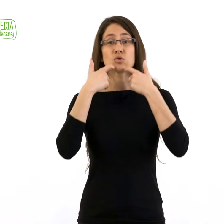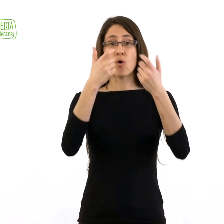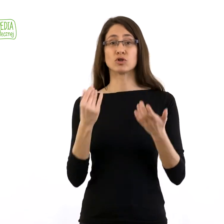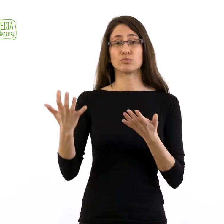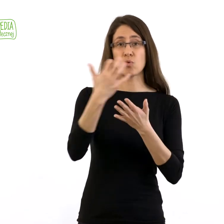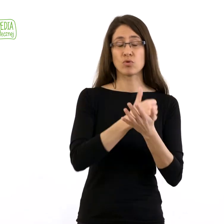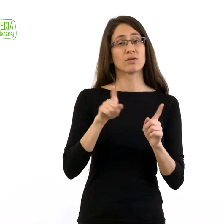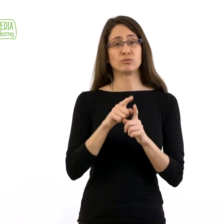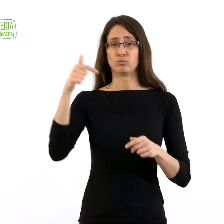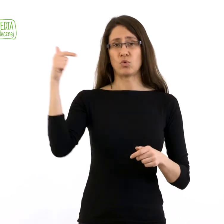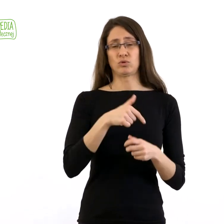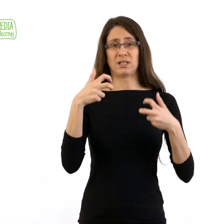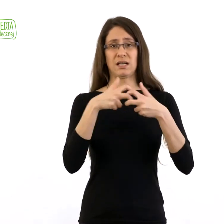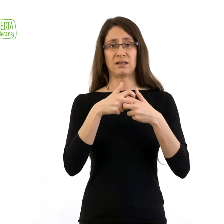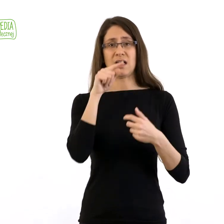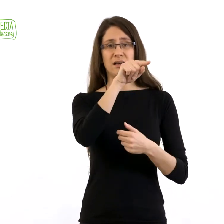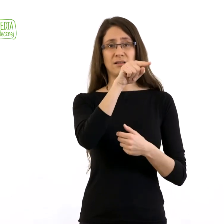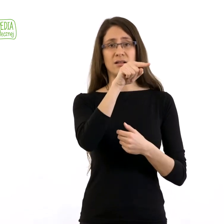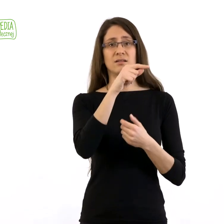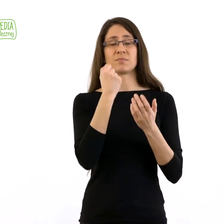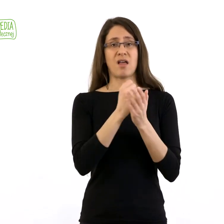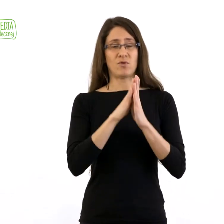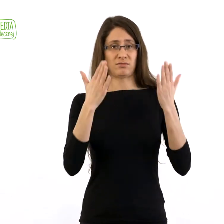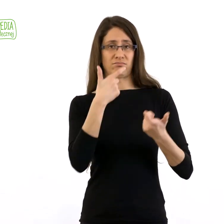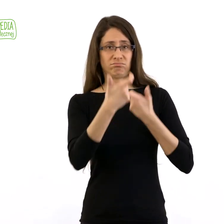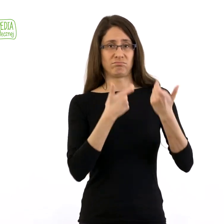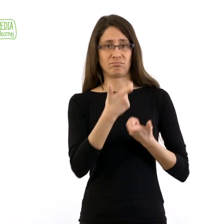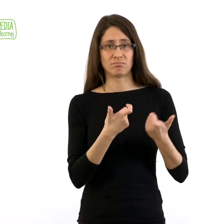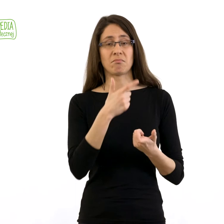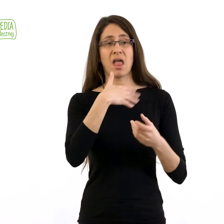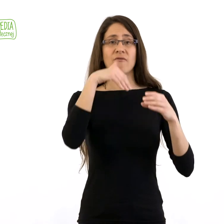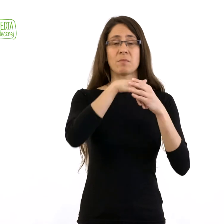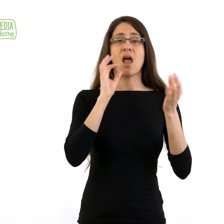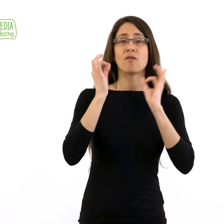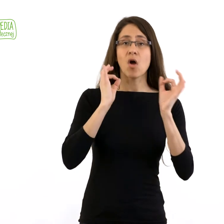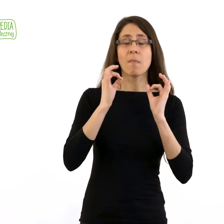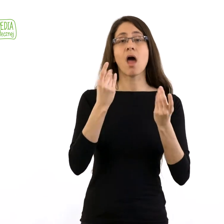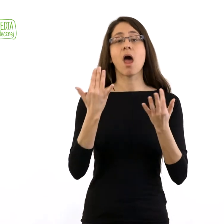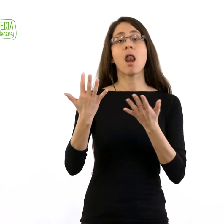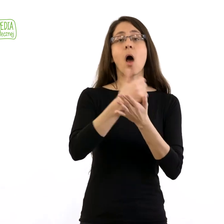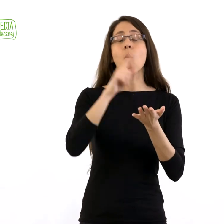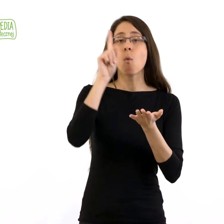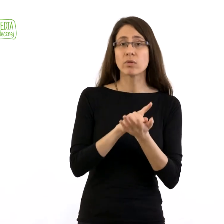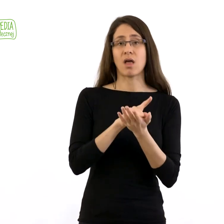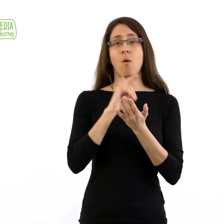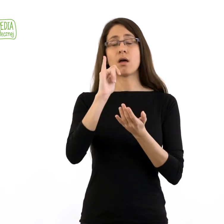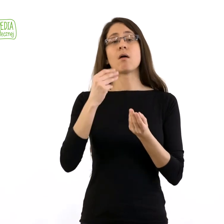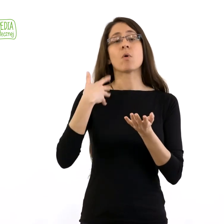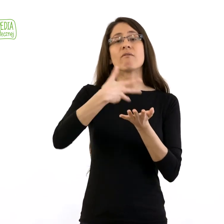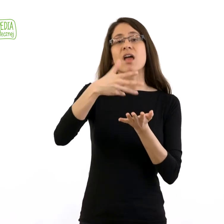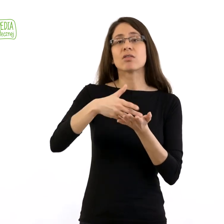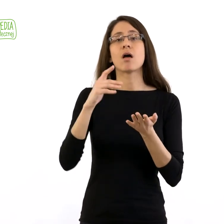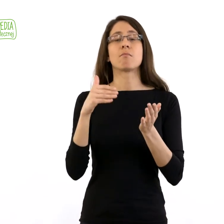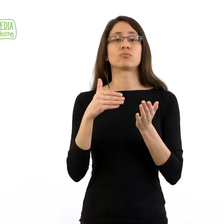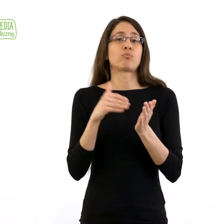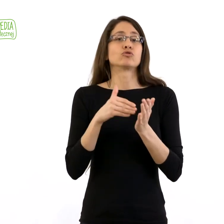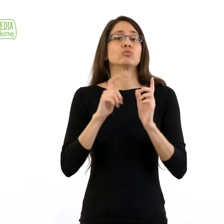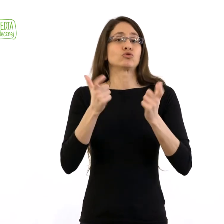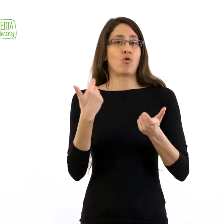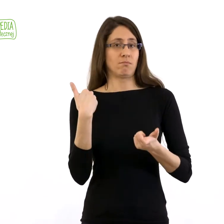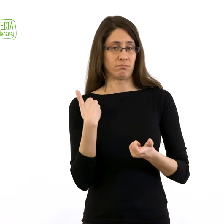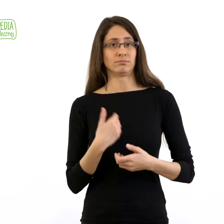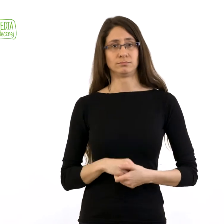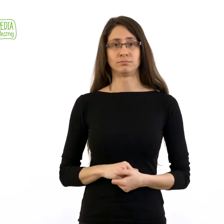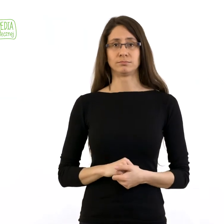Zgłaszający zbiórkę musi także zamieścić w portalu sprawozdania, zawierające dane o tym, ile środków udało się zebrać, oraz jak je rozdysponowano.